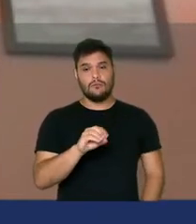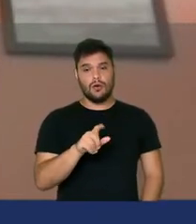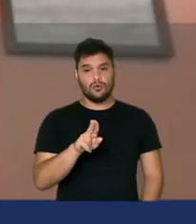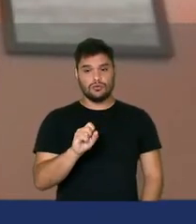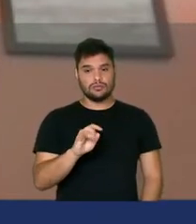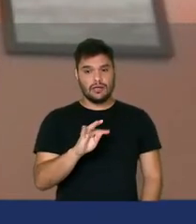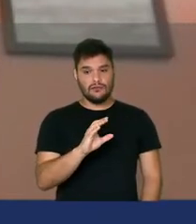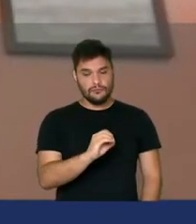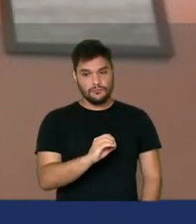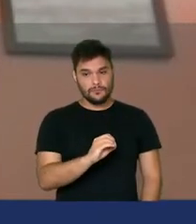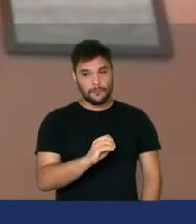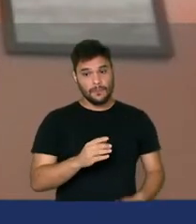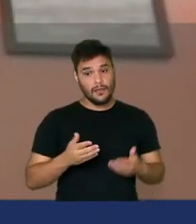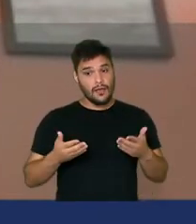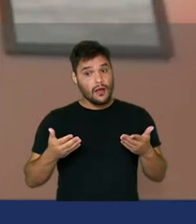BILHÕES PARA CÁ , PARA LÁ . FORAM 3.8 BILHÕES APROVADOS